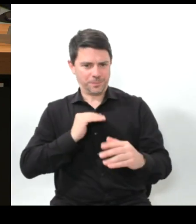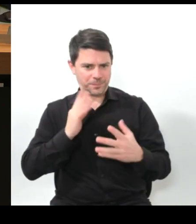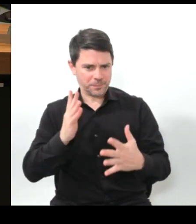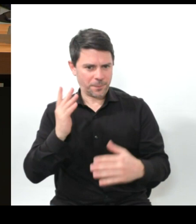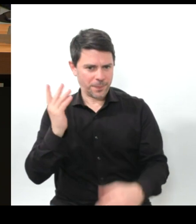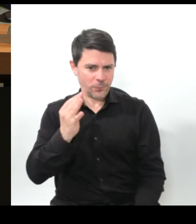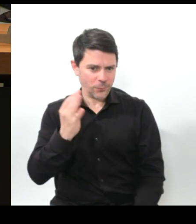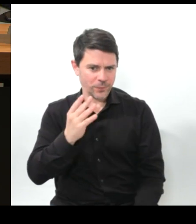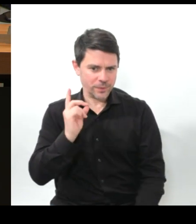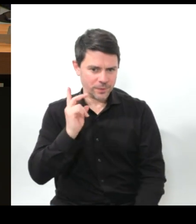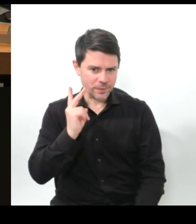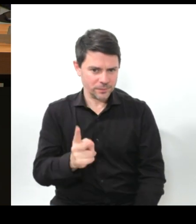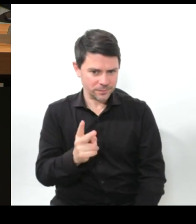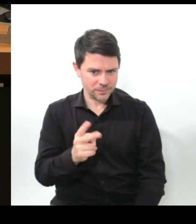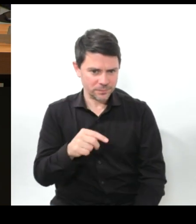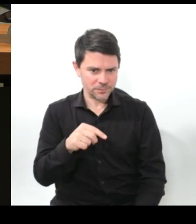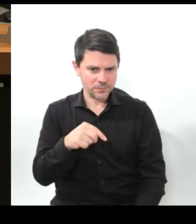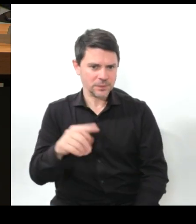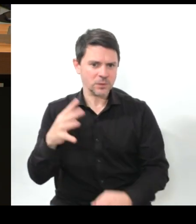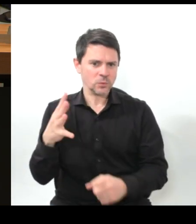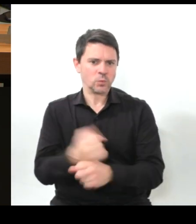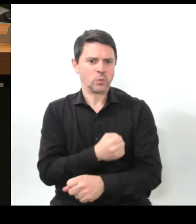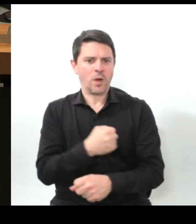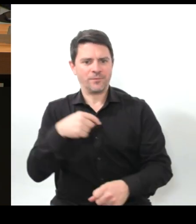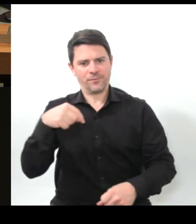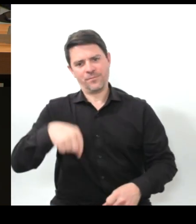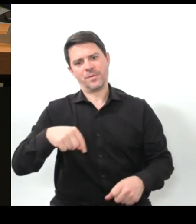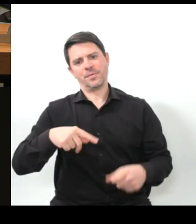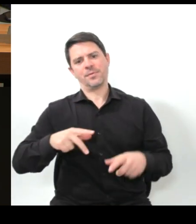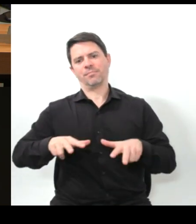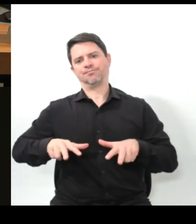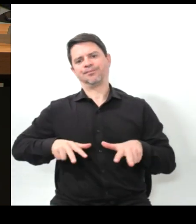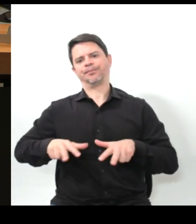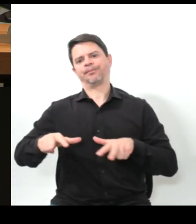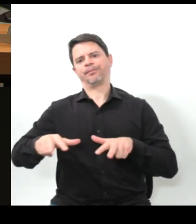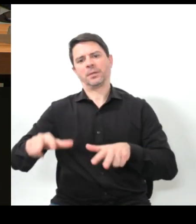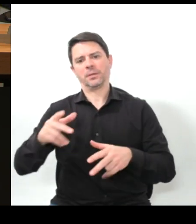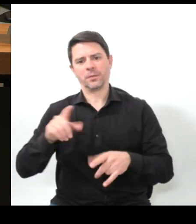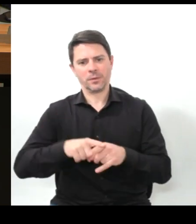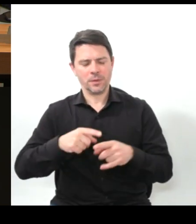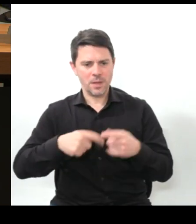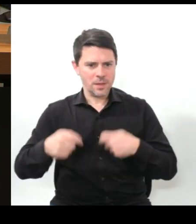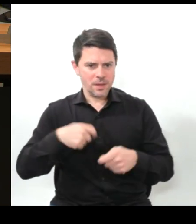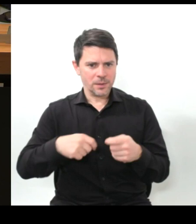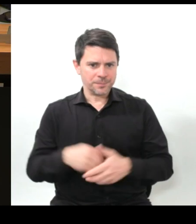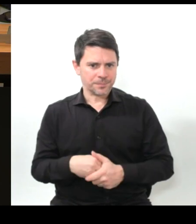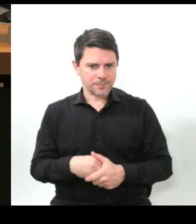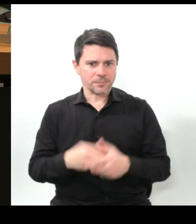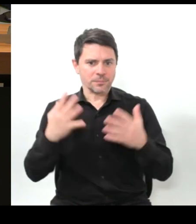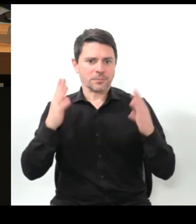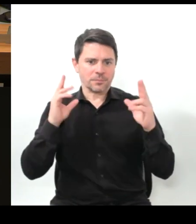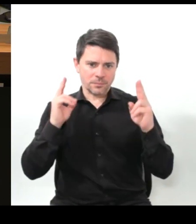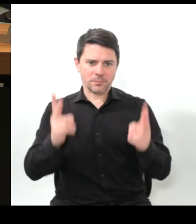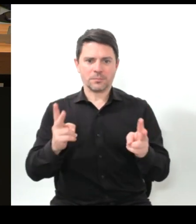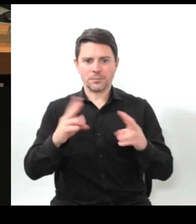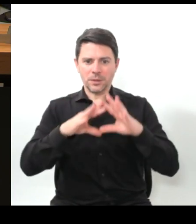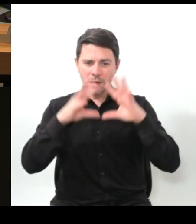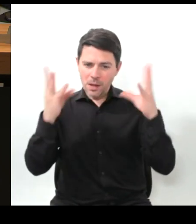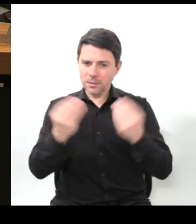Denn was ist gutes Regieren? Gutes Regieren wäre schon gewesen, es von Anfang an im Haushaltsentwurf vorzusehen, dass diese Mittel bereitgestellt werden.